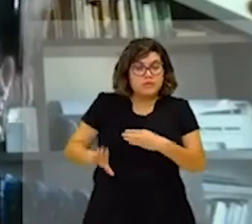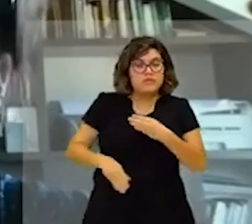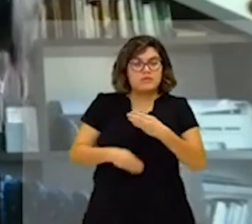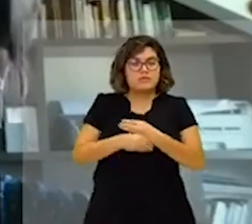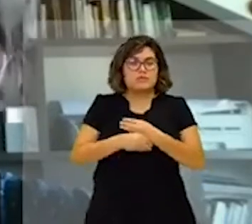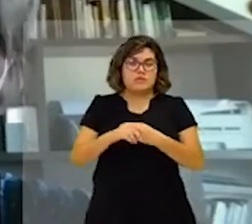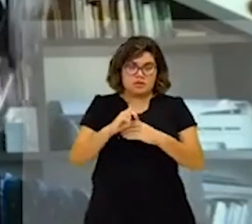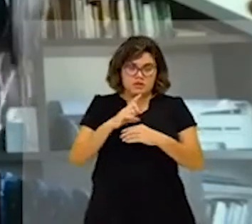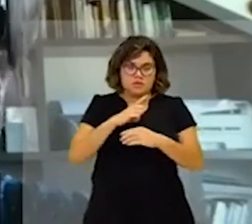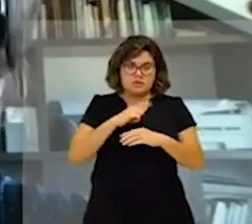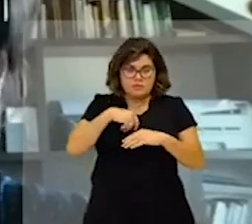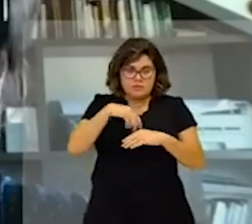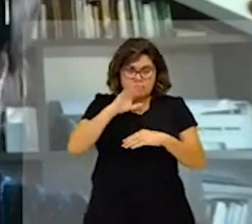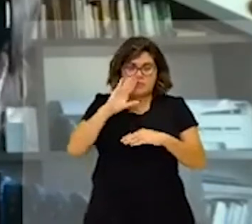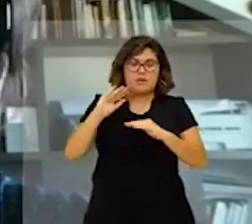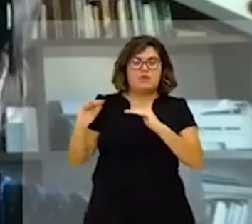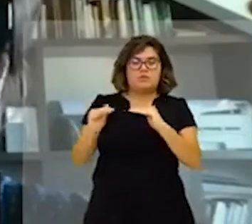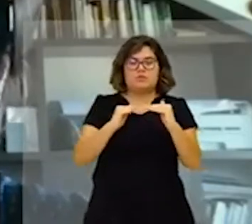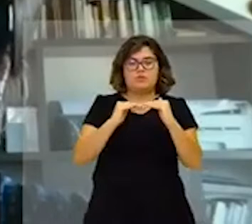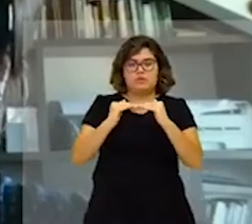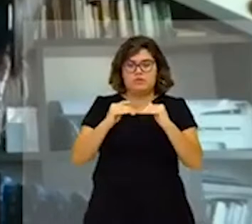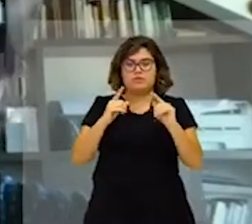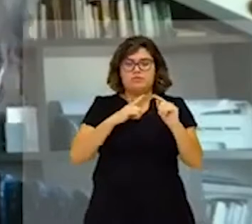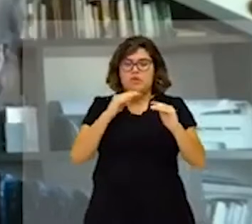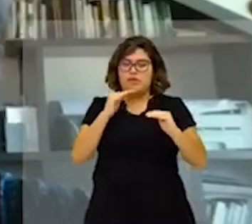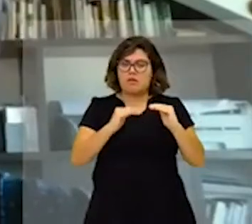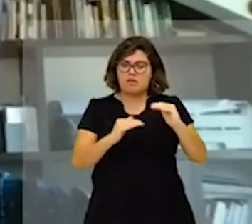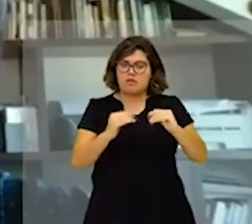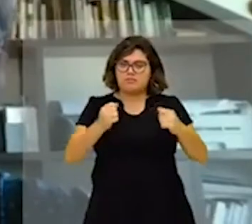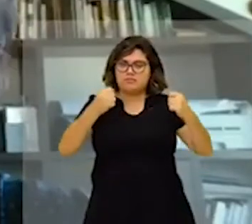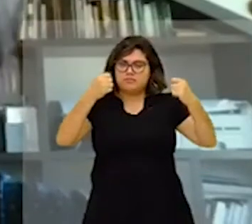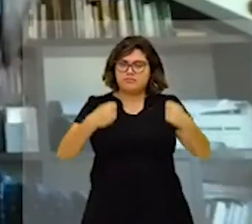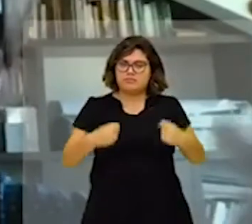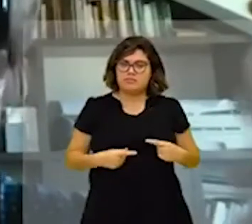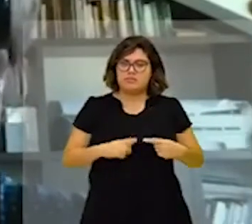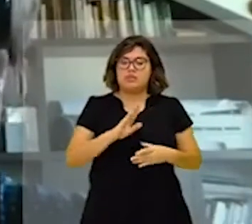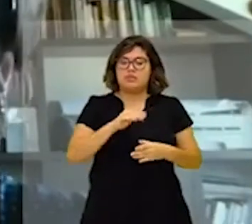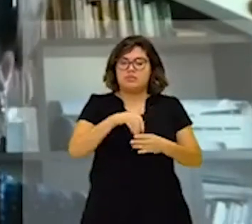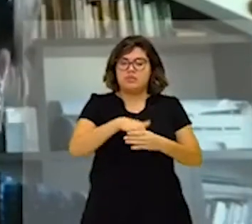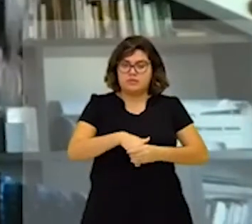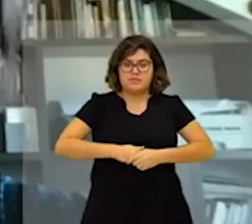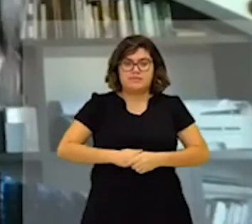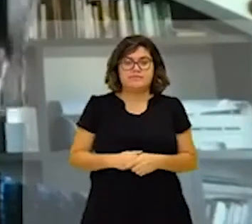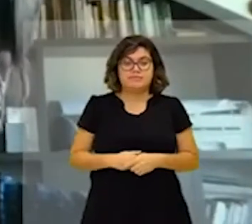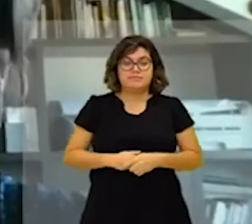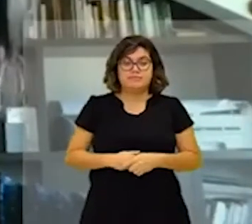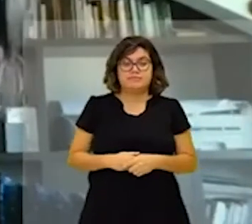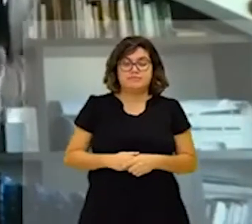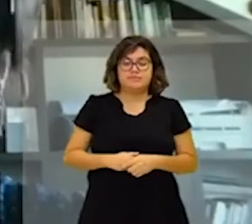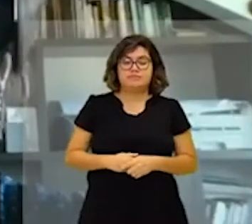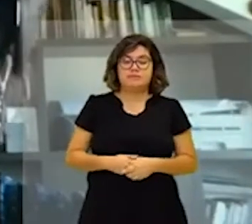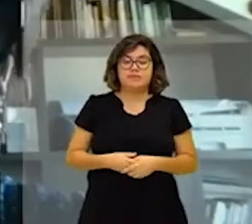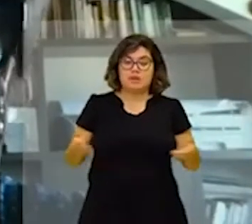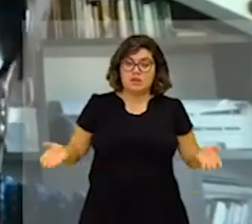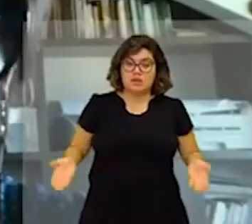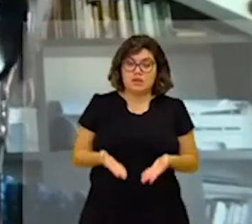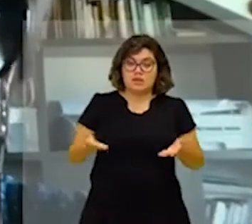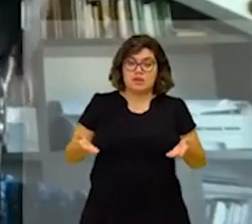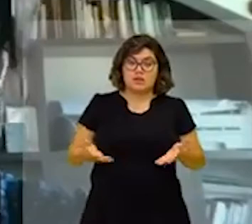igualdade e equilíbrio na disputa eleitoral e o Finn incentivar formas de financiamento